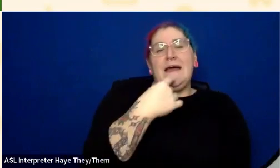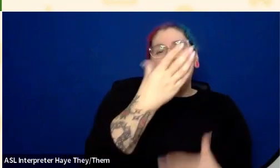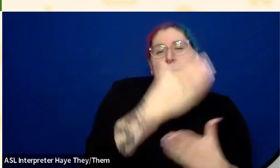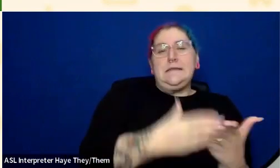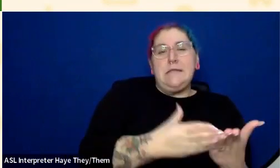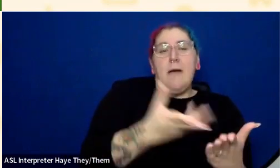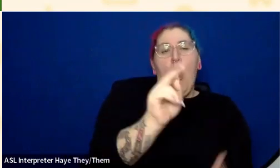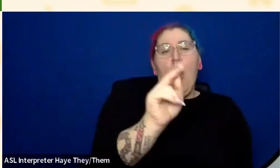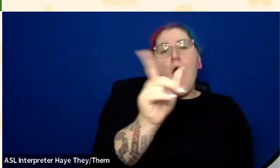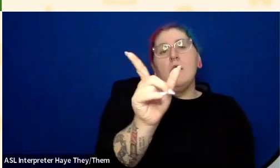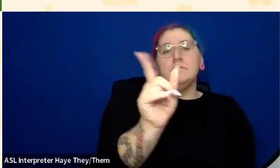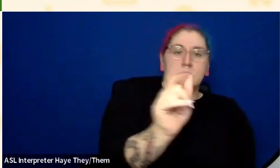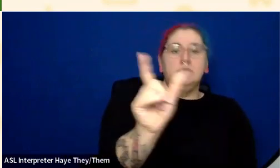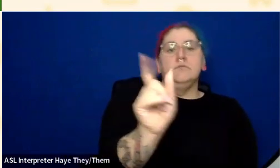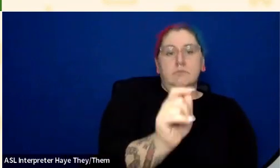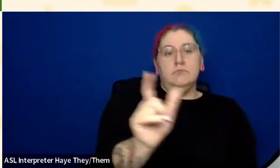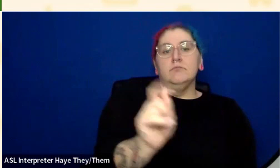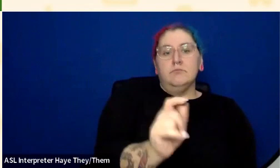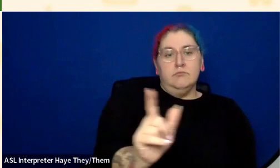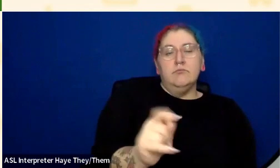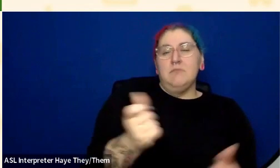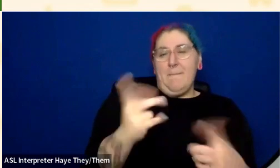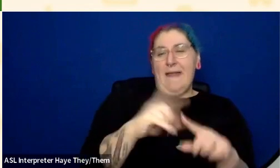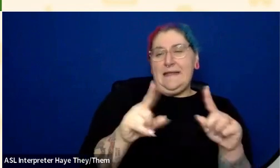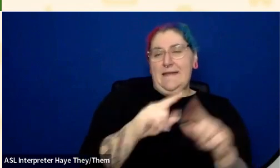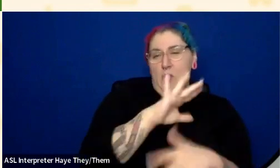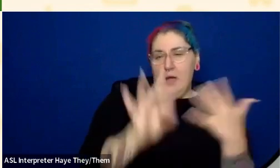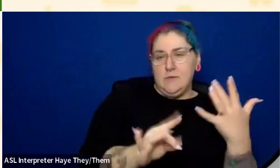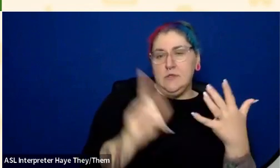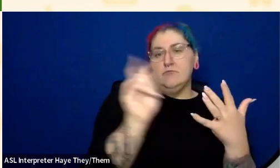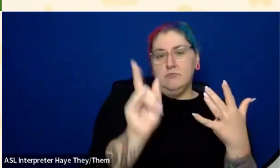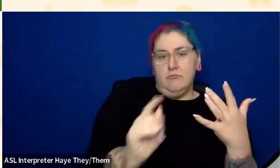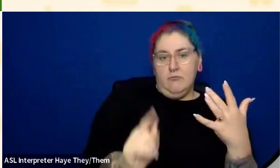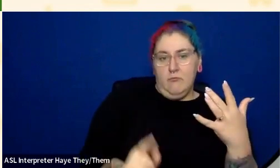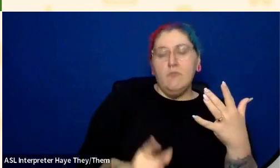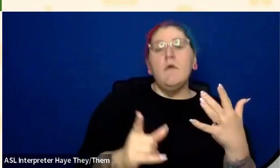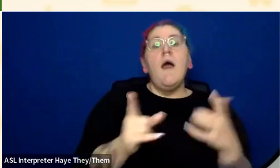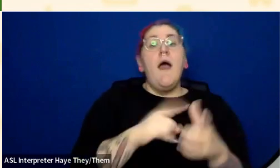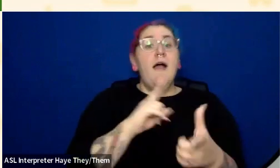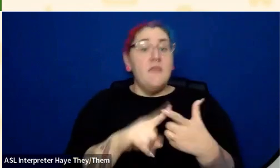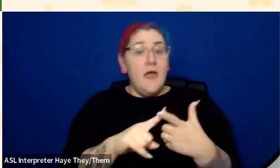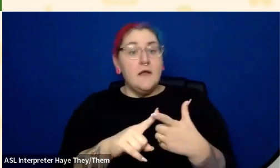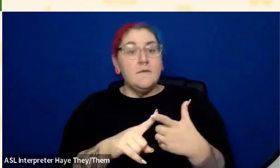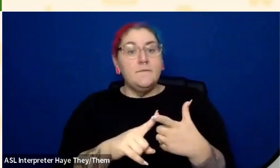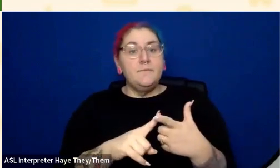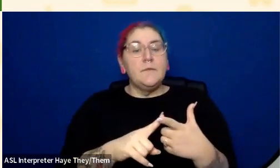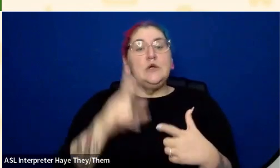Entonces, es como un grupo de opciones con estos botones de alternancia sobre a la derecha. Y el círculo en dirección izquierda o derecha